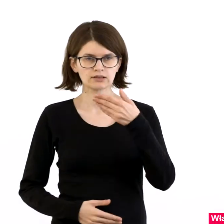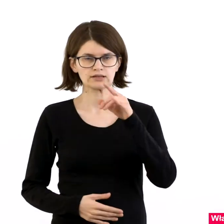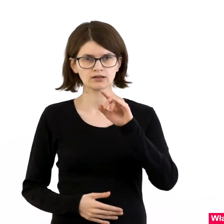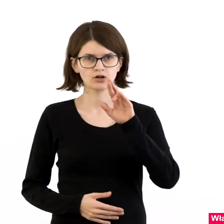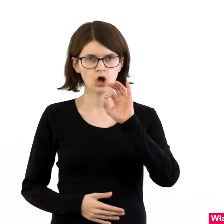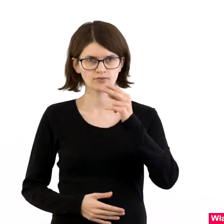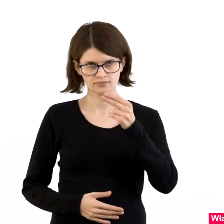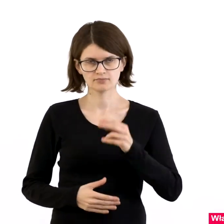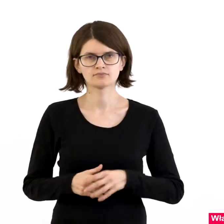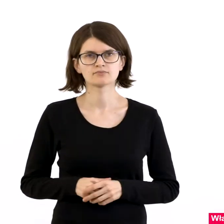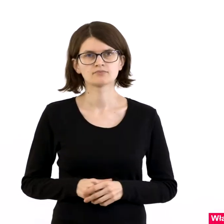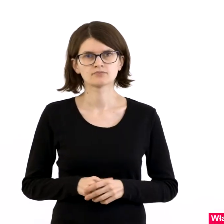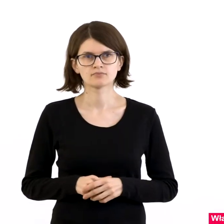Myron